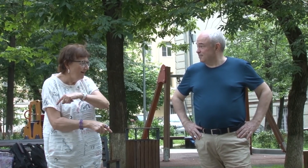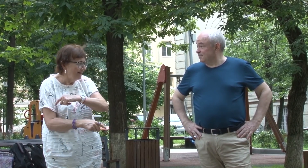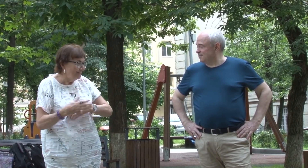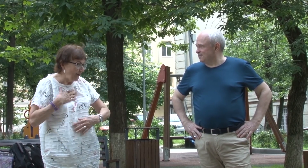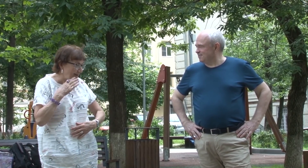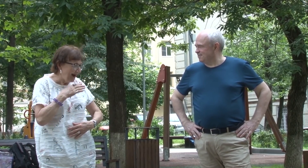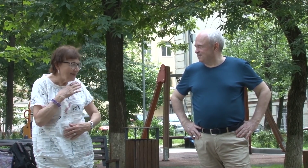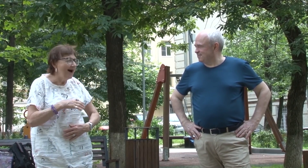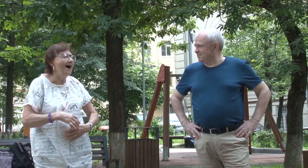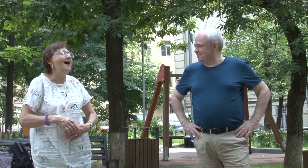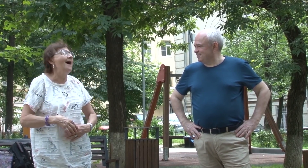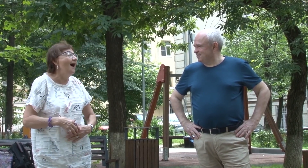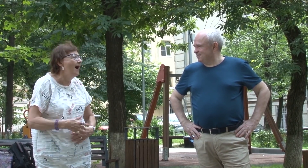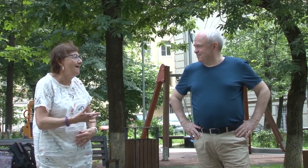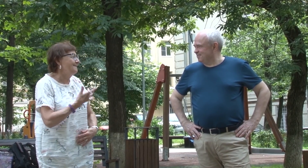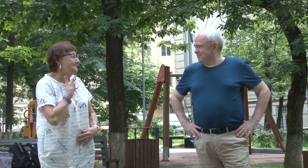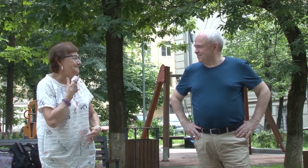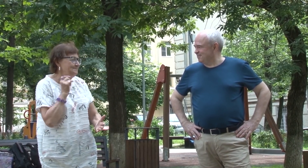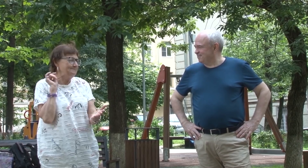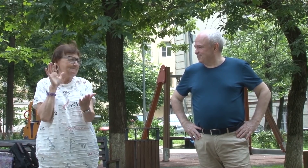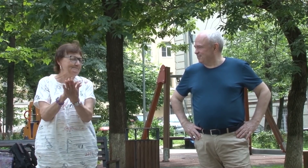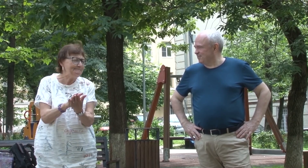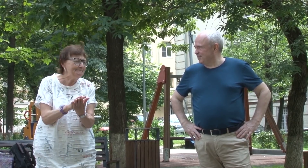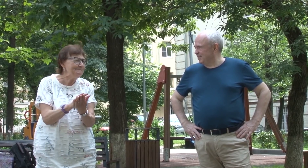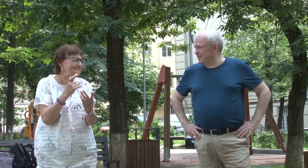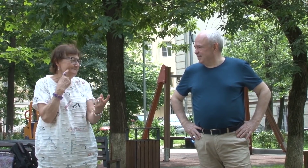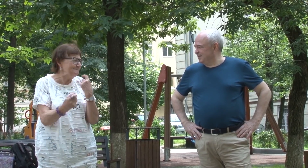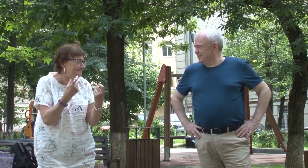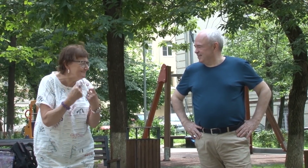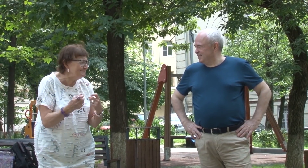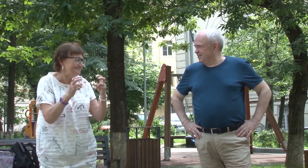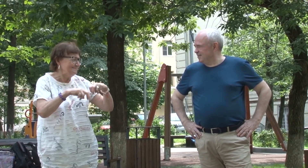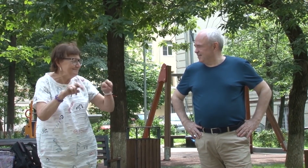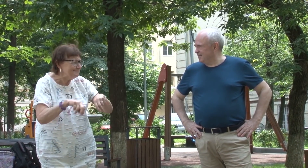Ах, это моя мама! Ну, погоди! Выясняла отношения с мамой, ругала,